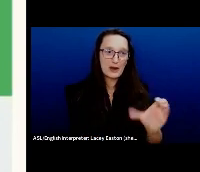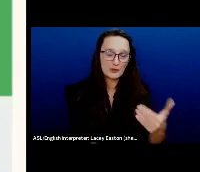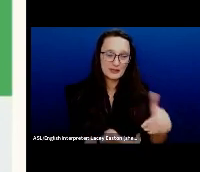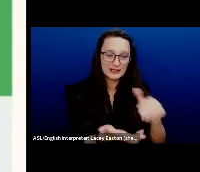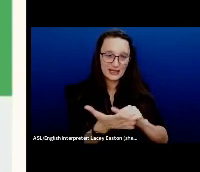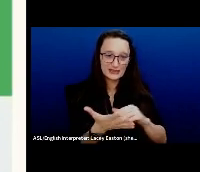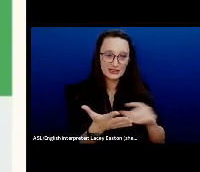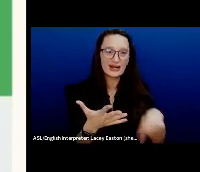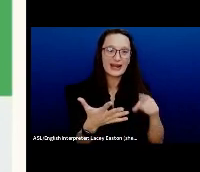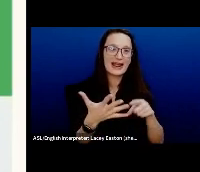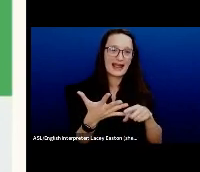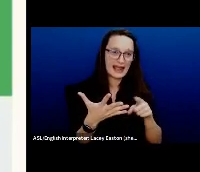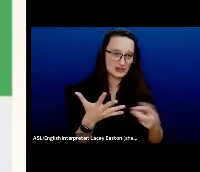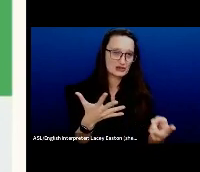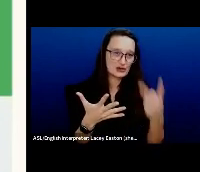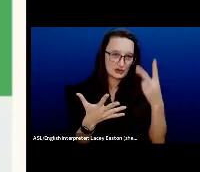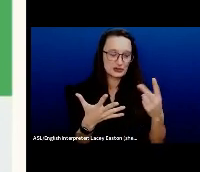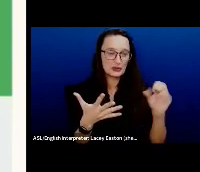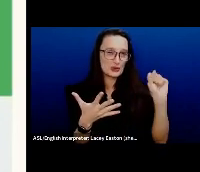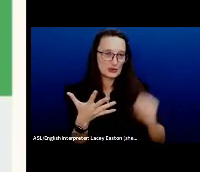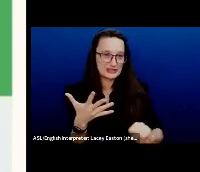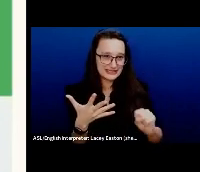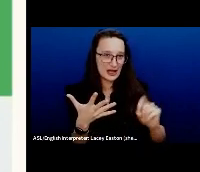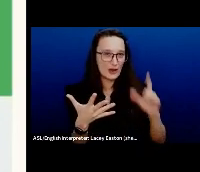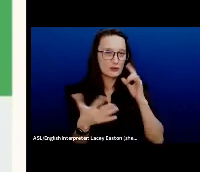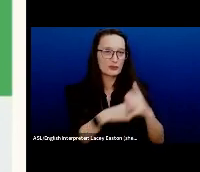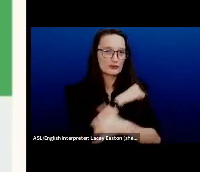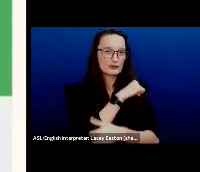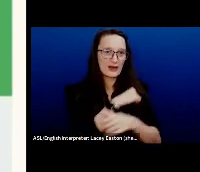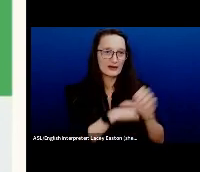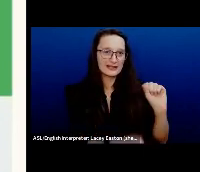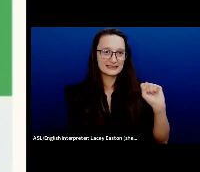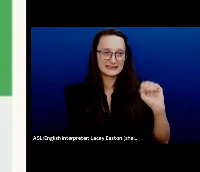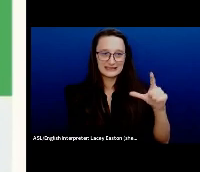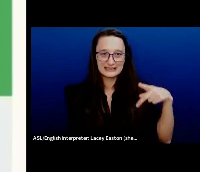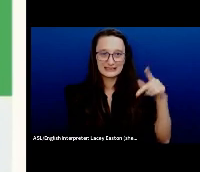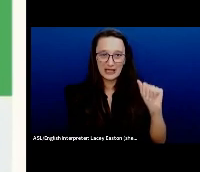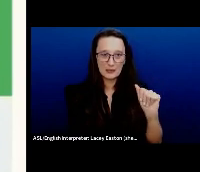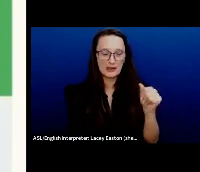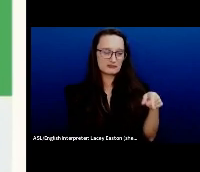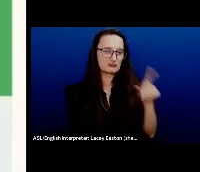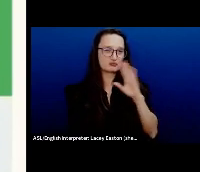quienes compartirán más sobre su trabajo y sus representantes SELPAs. Vamos a